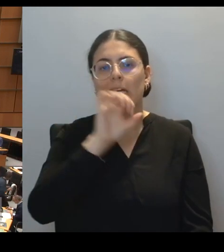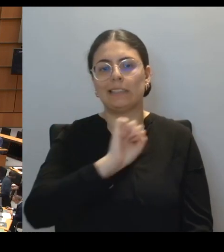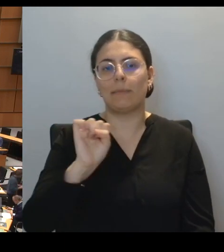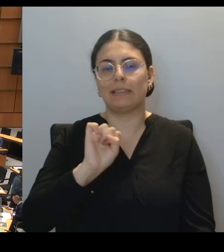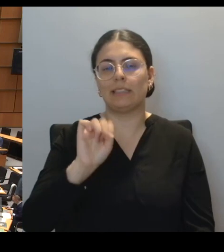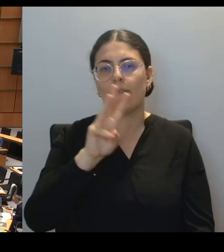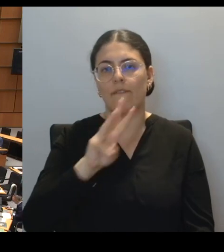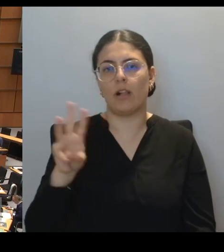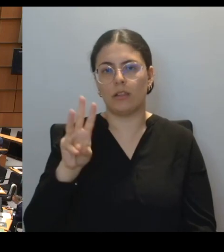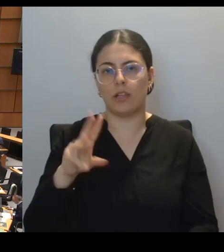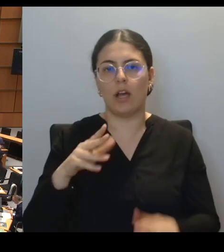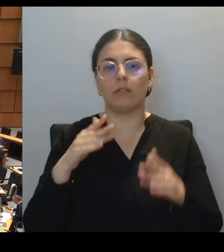Herr Christoph Wappler.